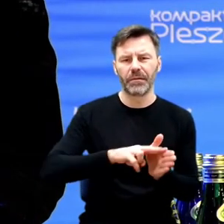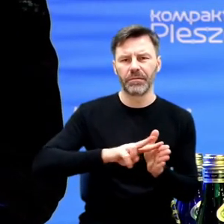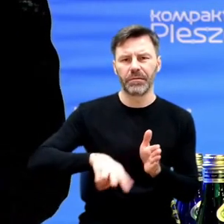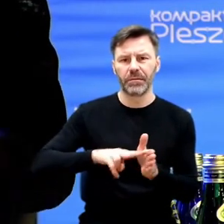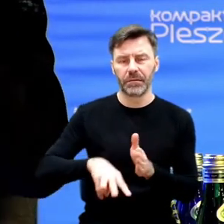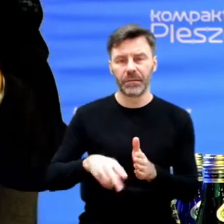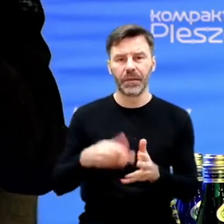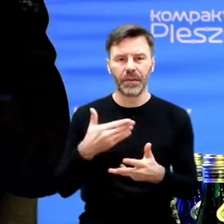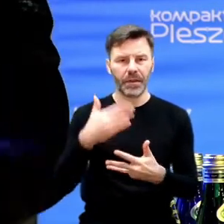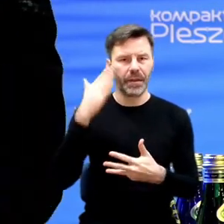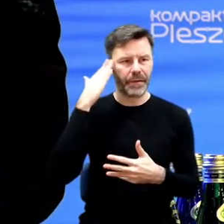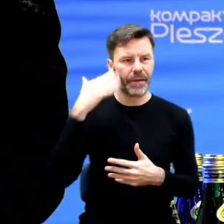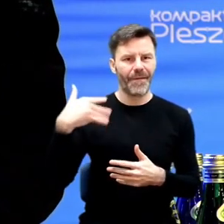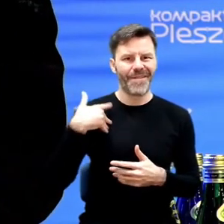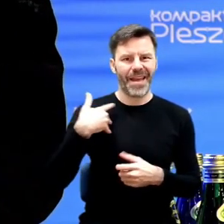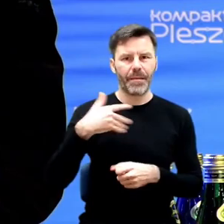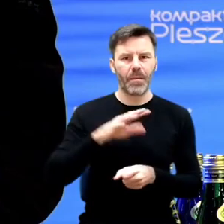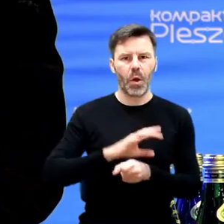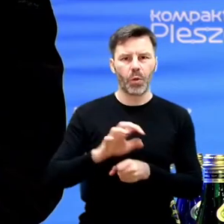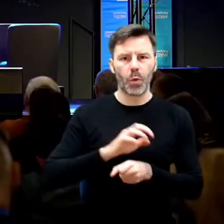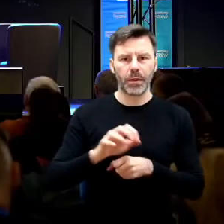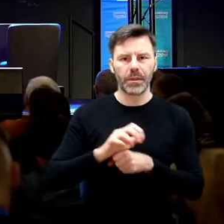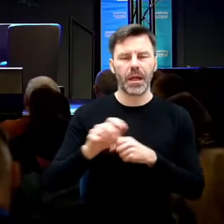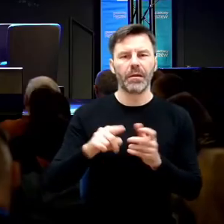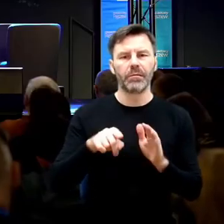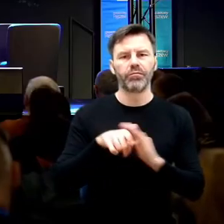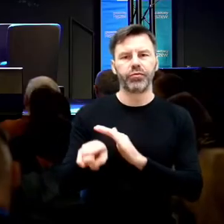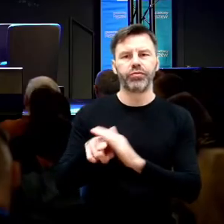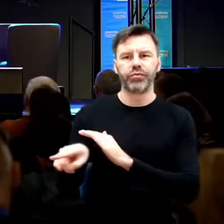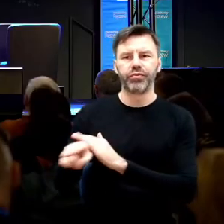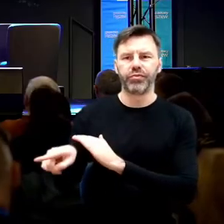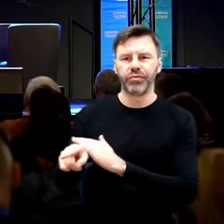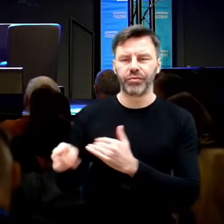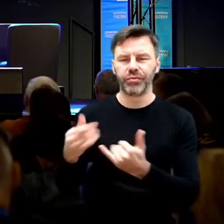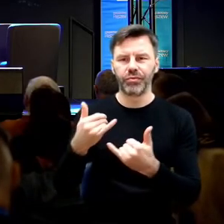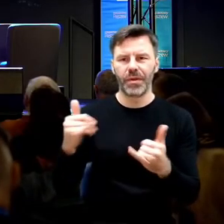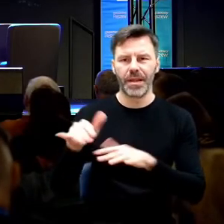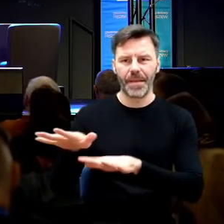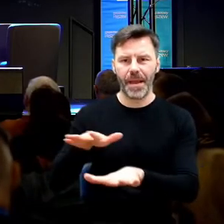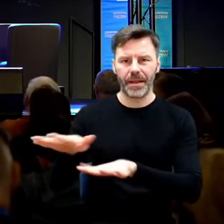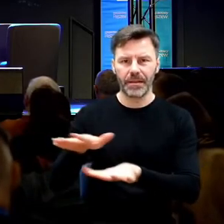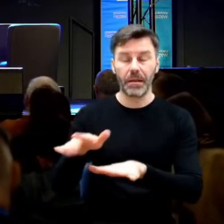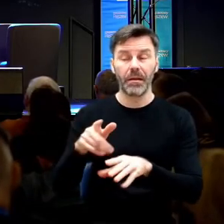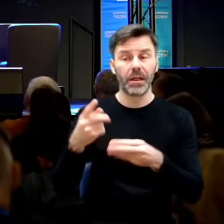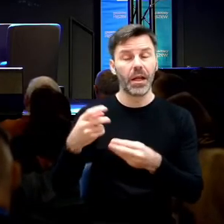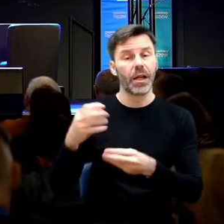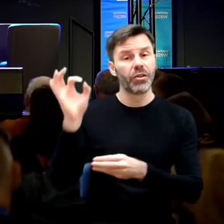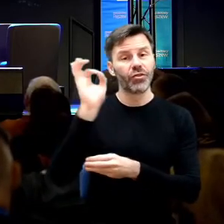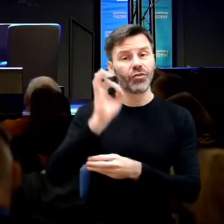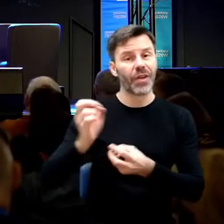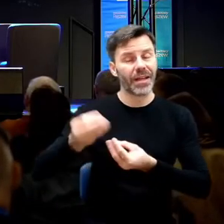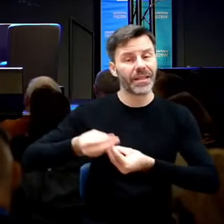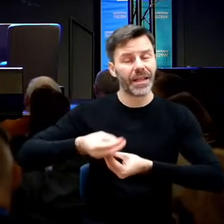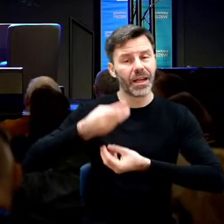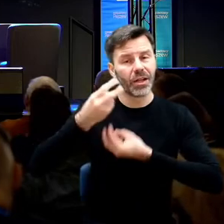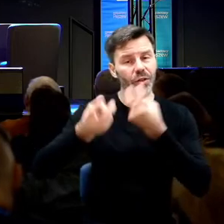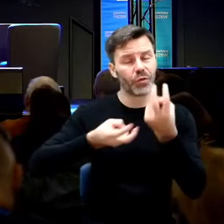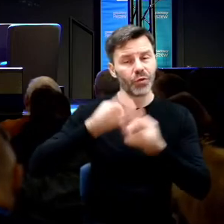w wieku produktywnym, szukają szansy rozwojowej i są w momencie podejmowania decyzji.